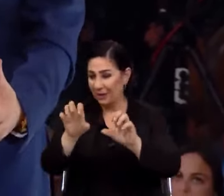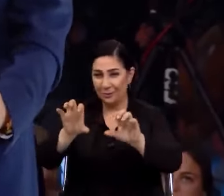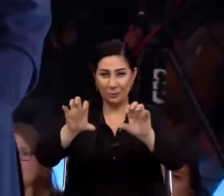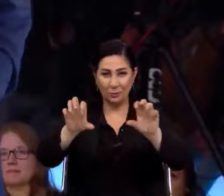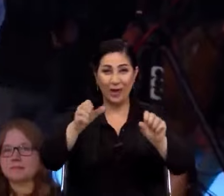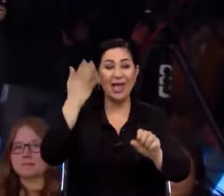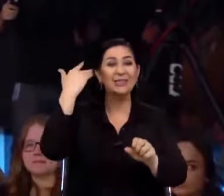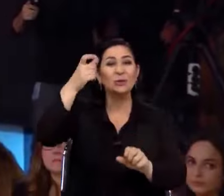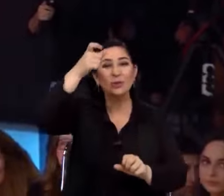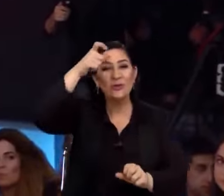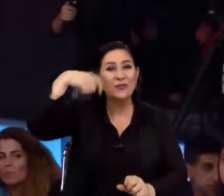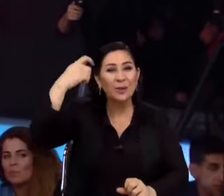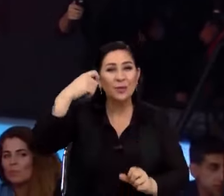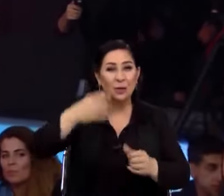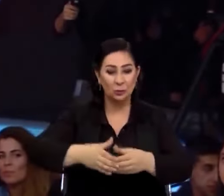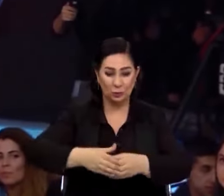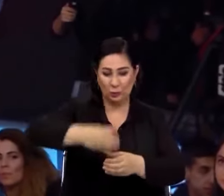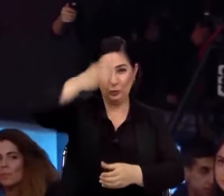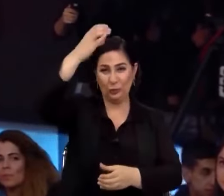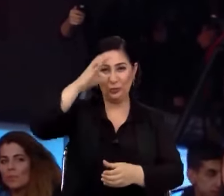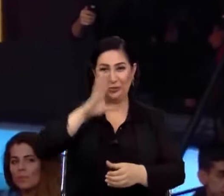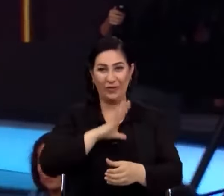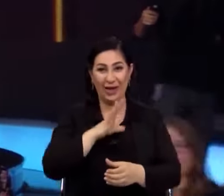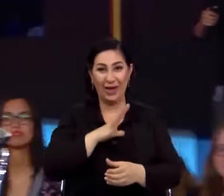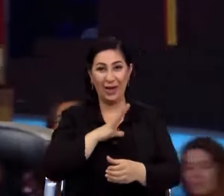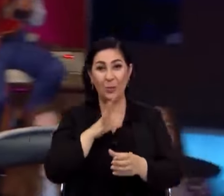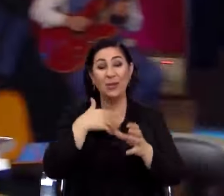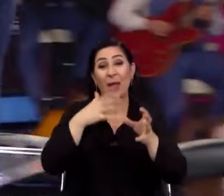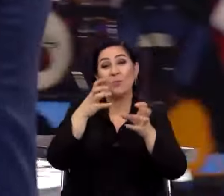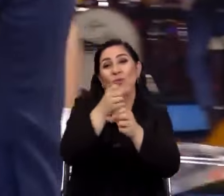Türk filmlerinin hepsinde sütun vardır direk vardır ve Bir şeye